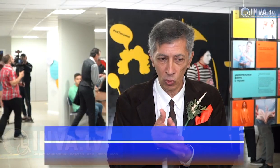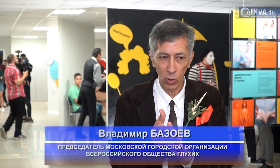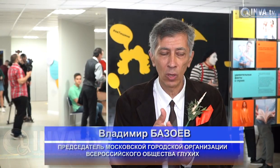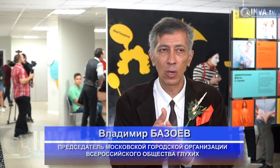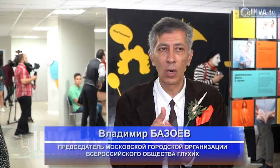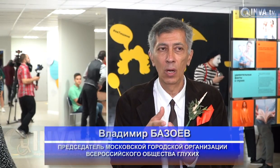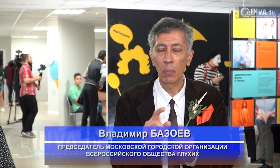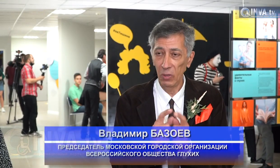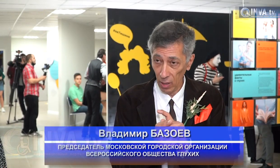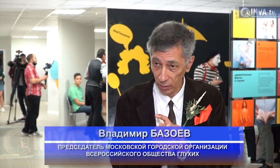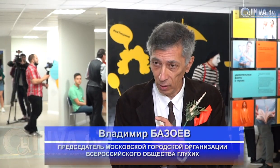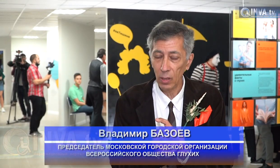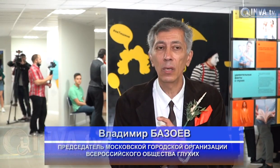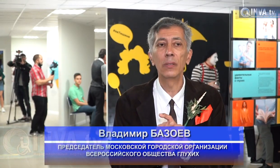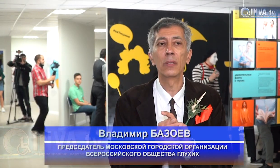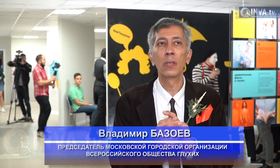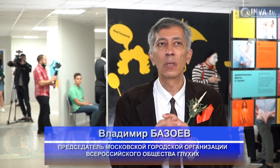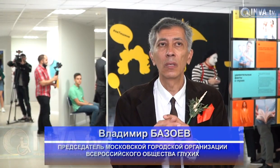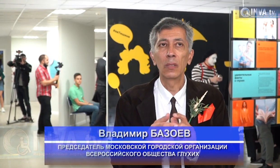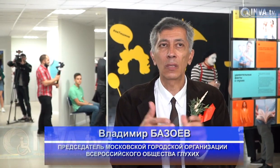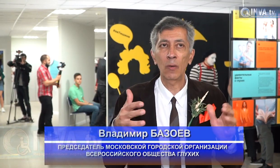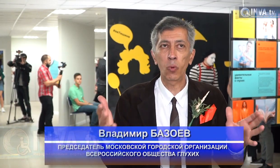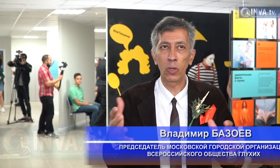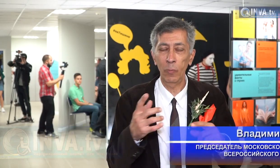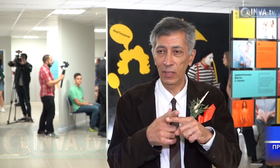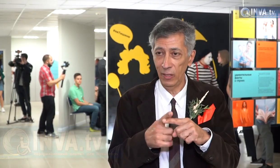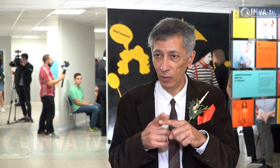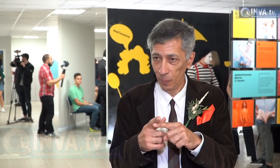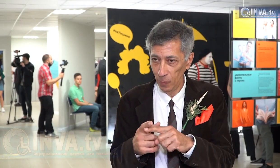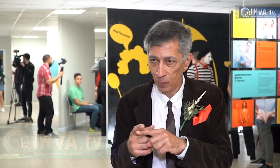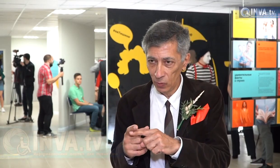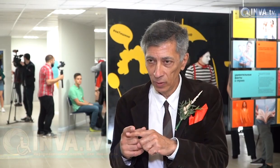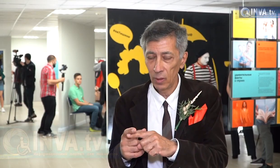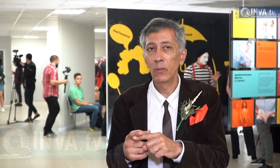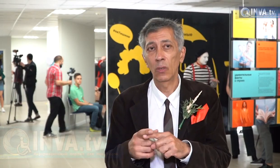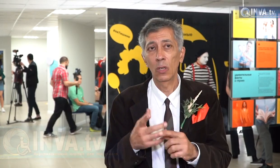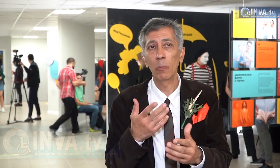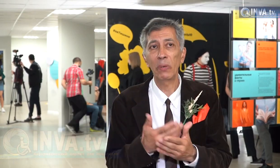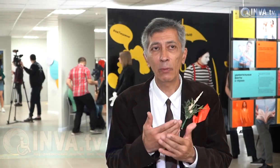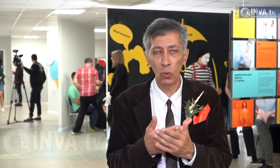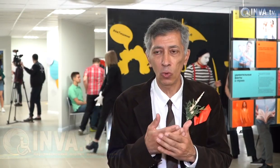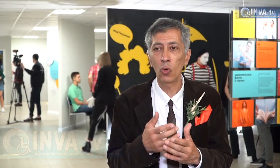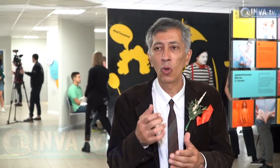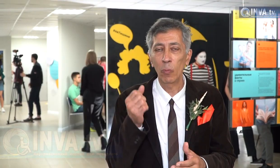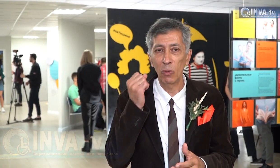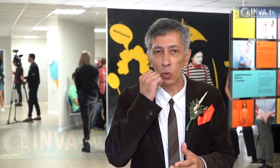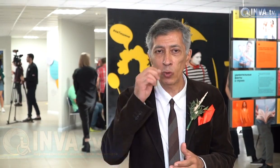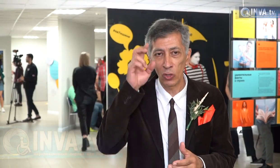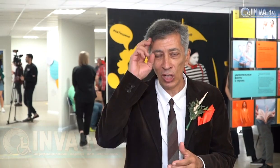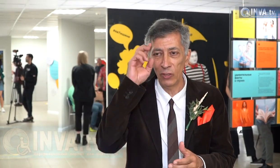ВСЕРОССИЙСКОГО ОБЩЕСТВА ГЛУХИХ): Отношение к жестовому языку заметно меняется, оно становится всё более